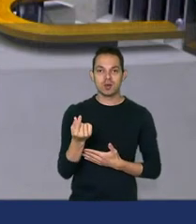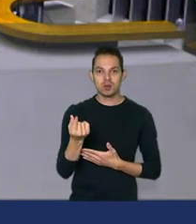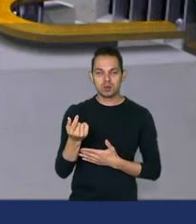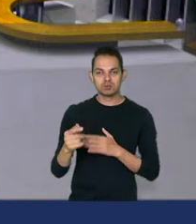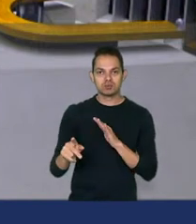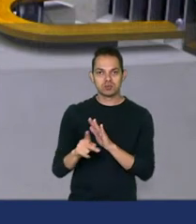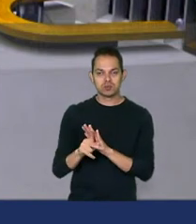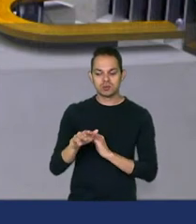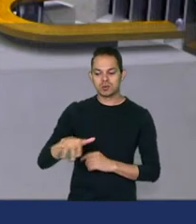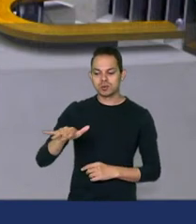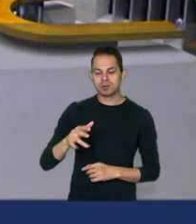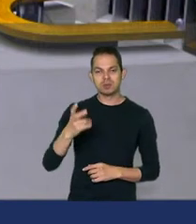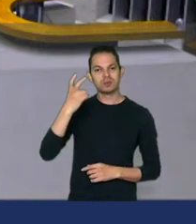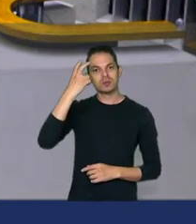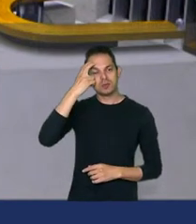NACIONAL DA CULTURA, ESTADOS E